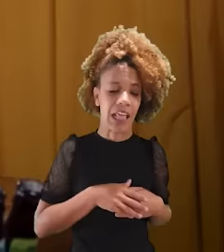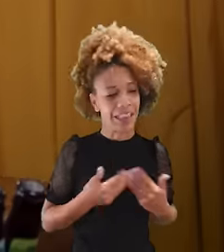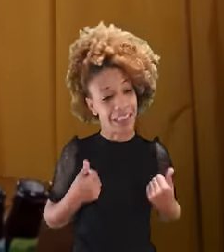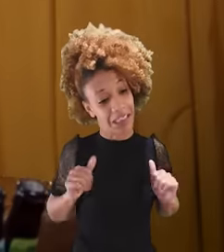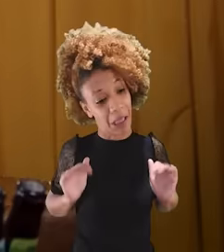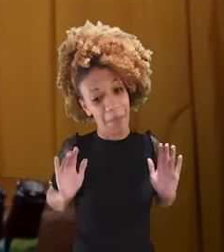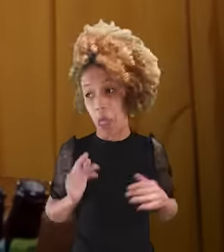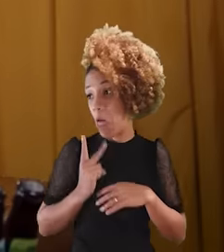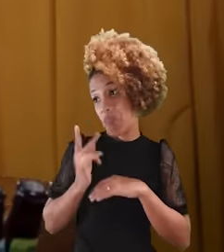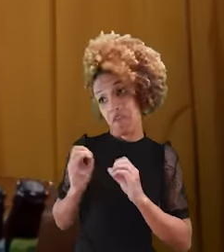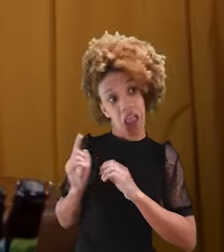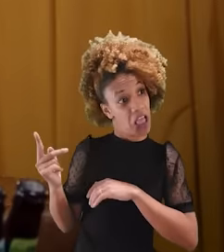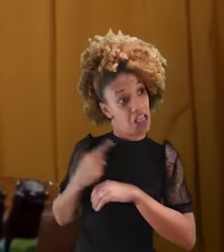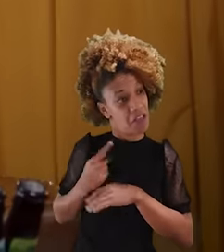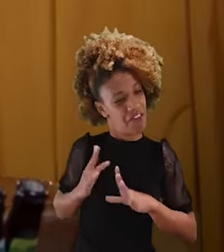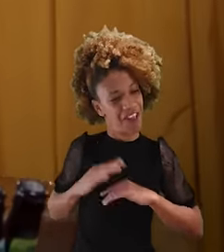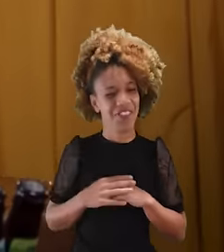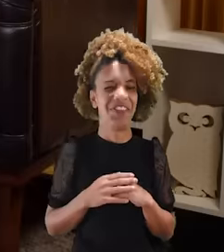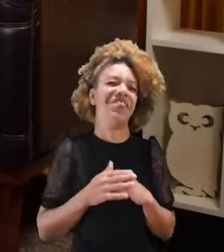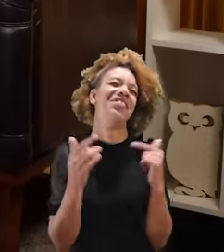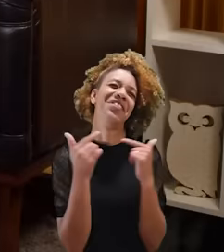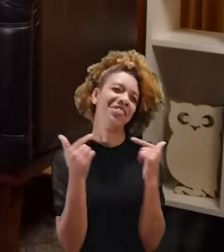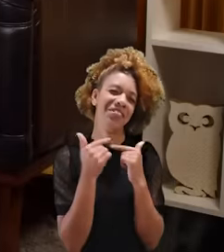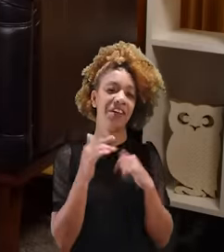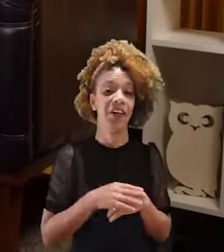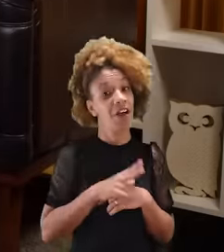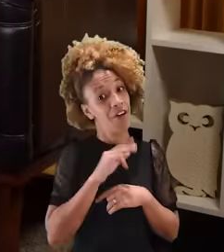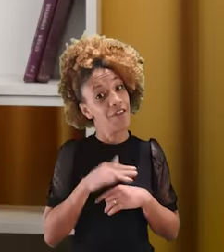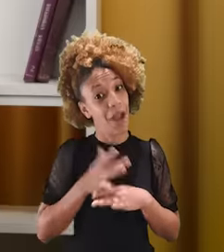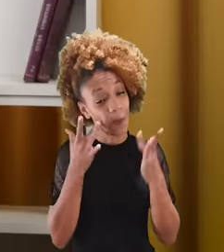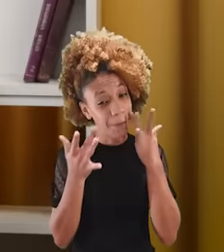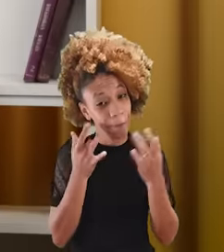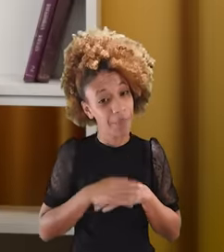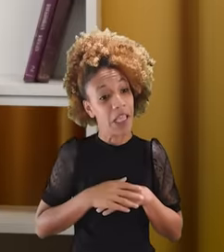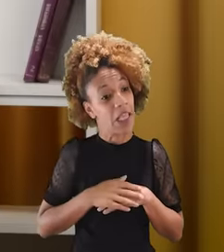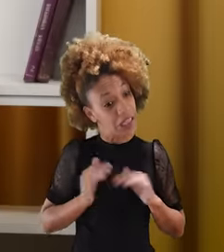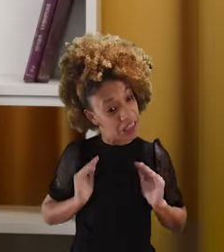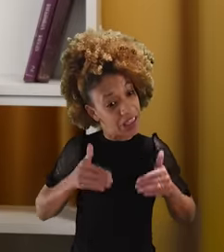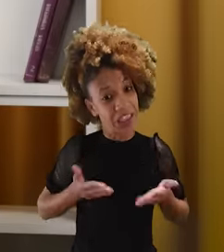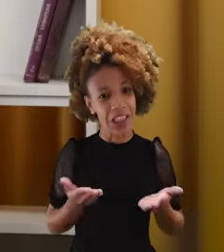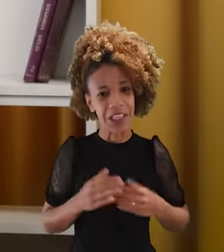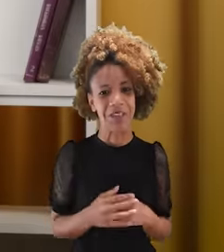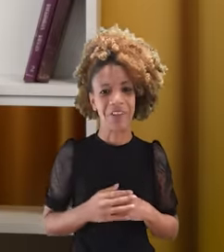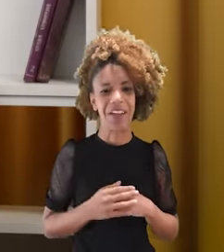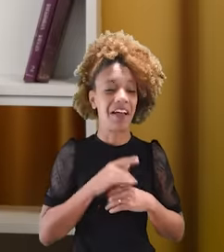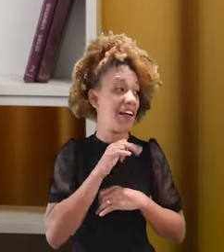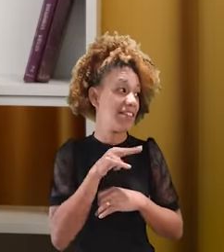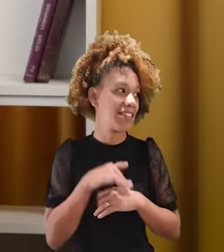eu não falei nada por favor não Mea vem aí a peça de standup Tamos aí com a Alexandra Mais vem que